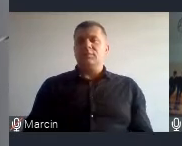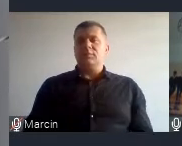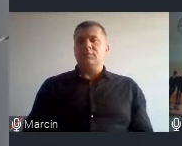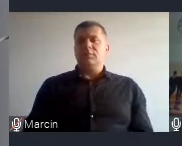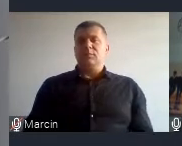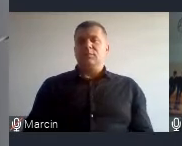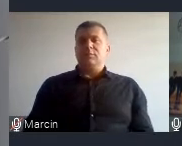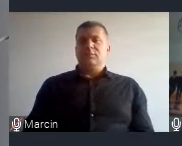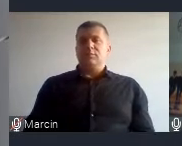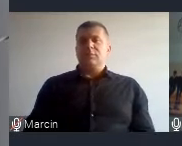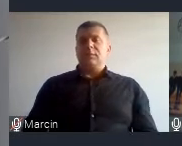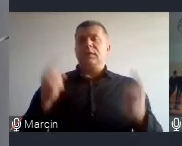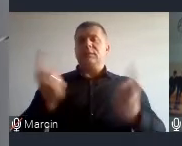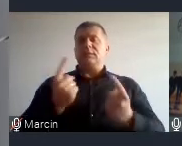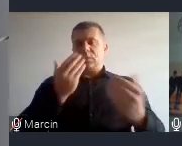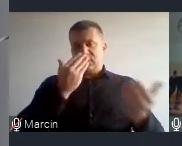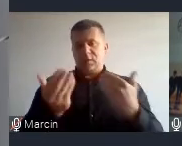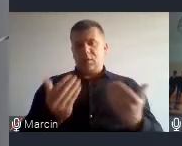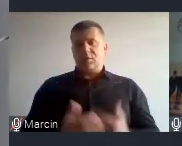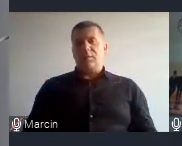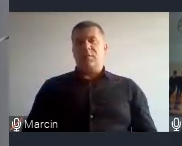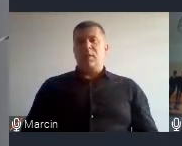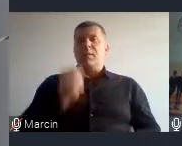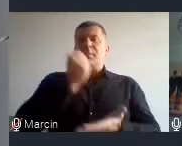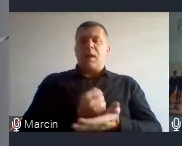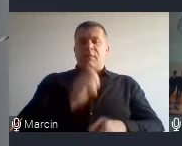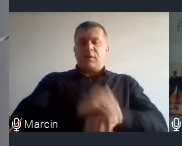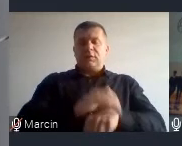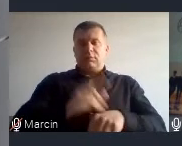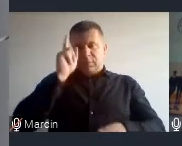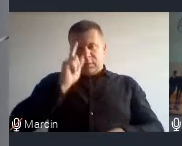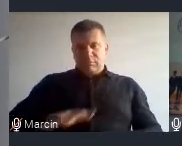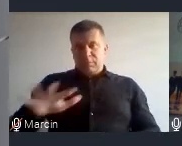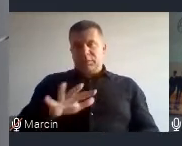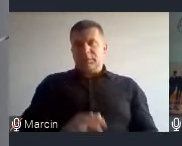I teraz, jeśli chodzi już o szacowanie wartości zamówienia.